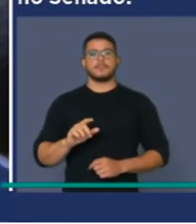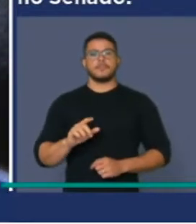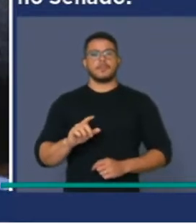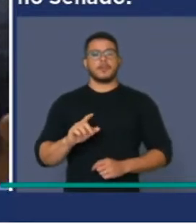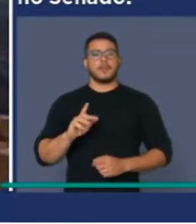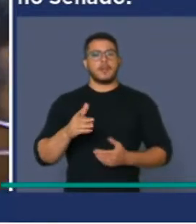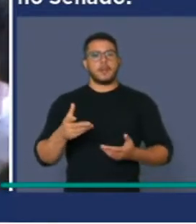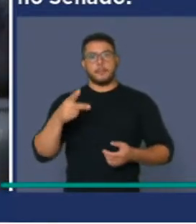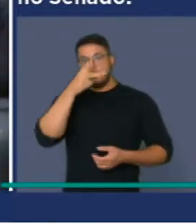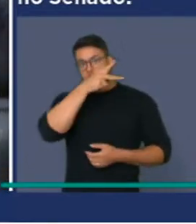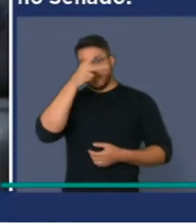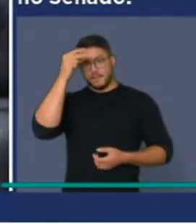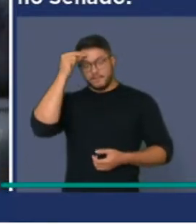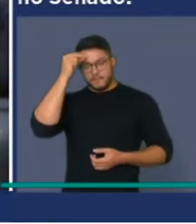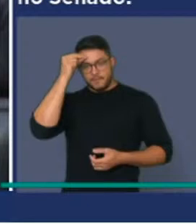INTERNADO POR CONTA DO COVID. ELE ESTÁ BEM MAS FOI